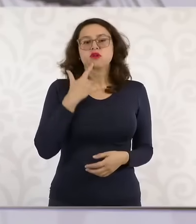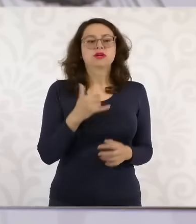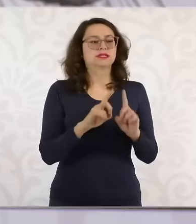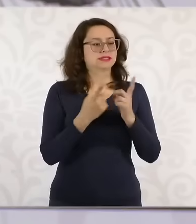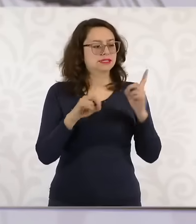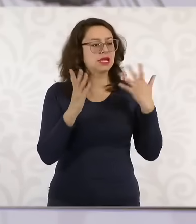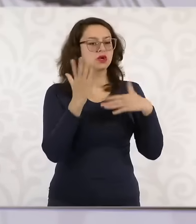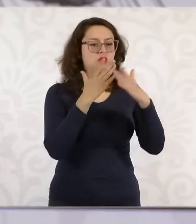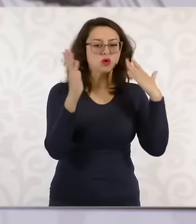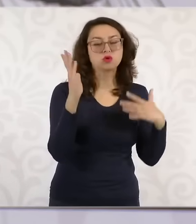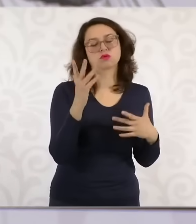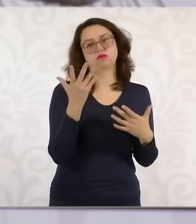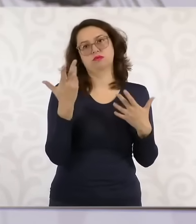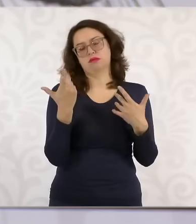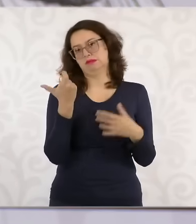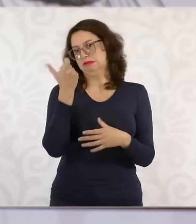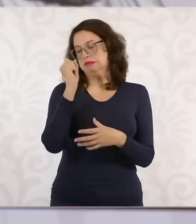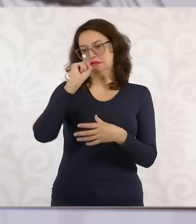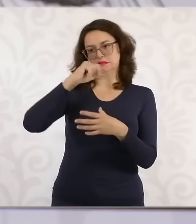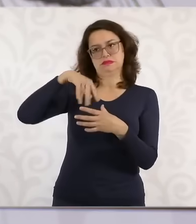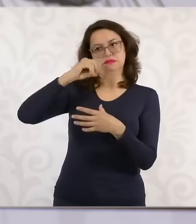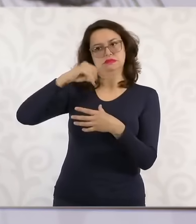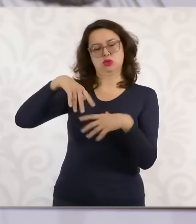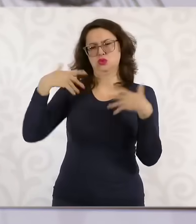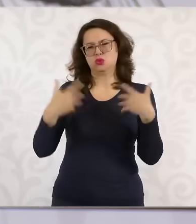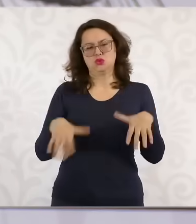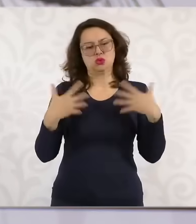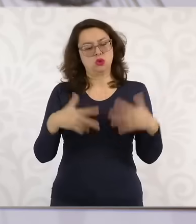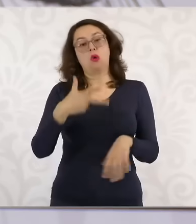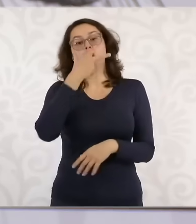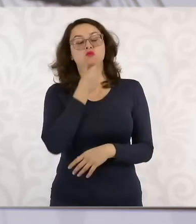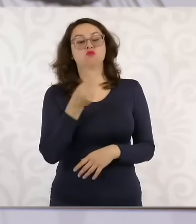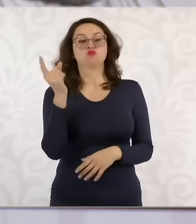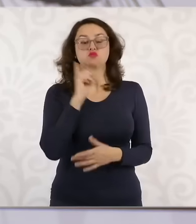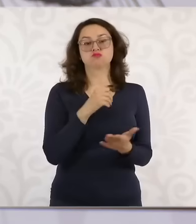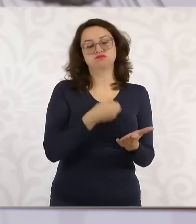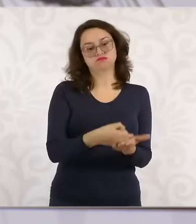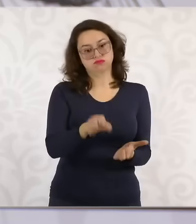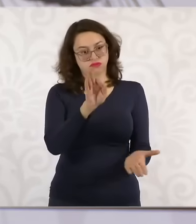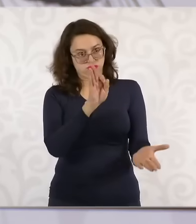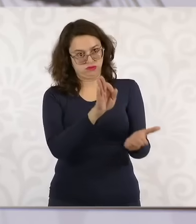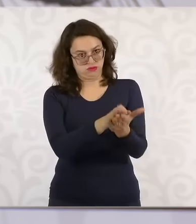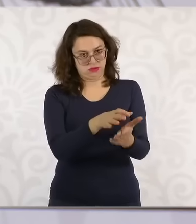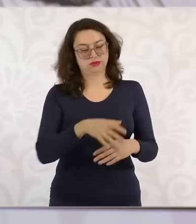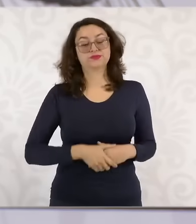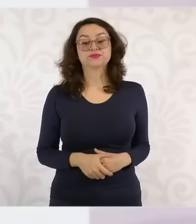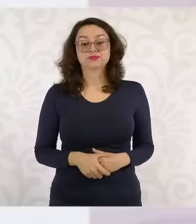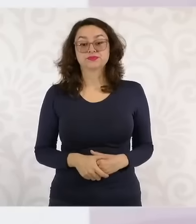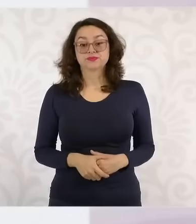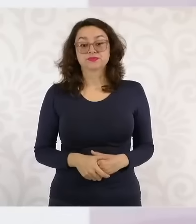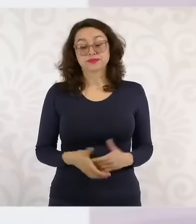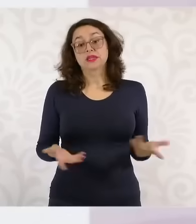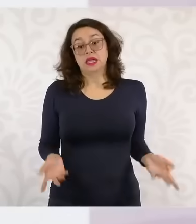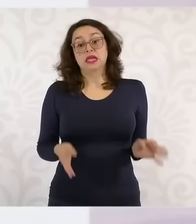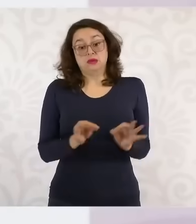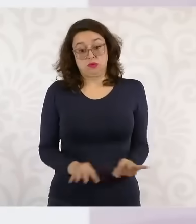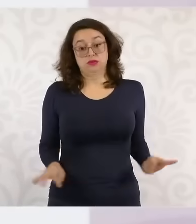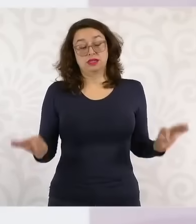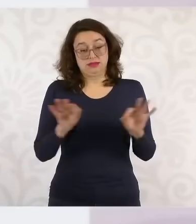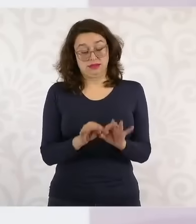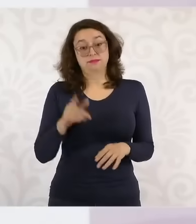nación. Son nuestros héroes y heroínas. Recordar que mañana la presidenta encabezará junto con el